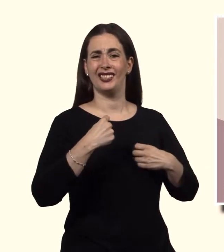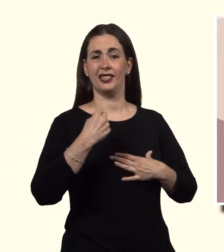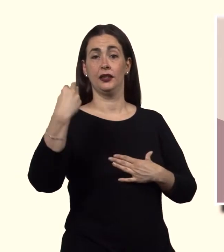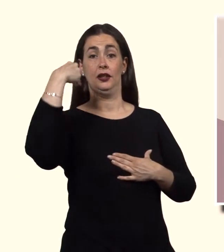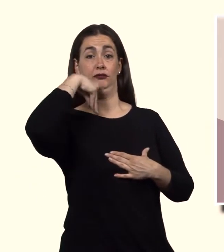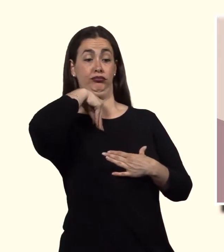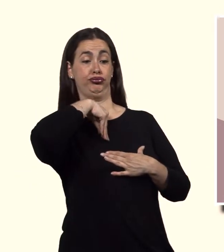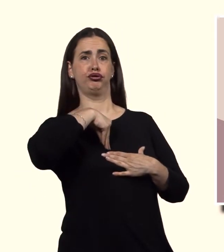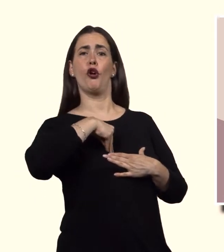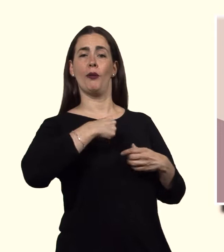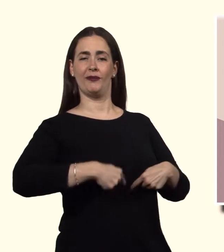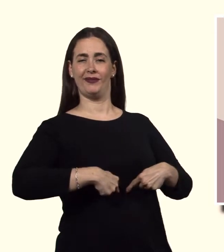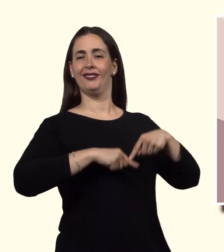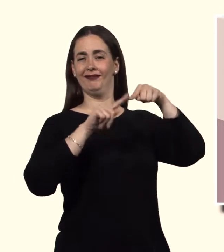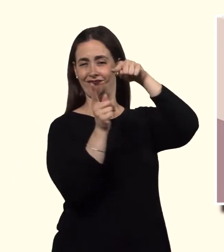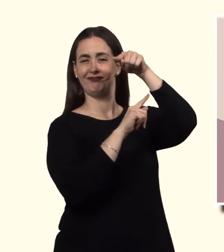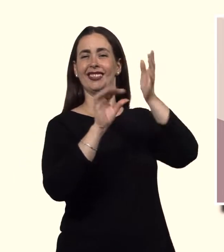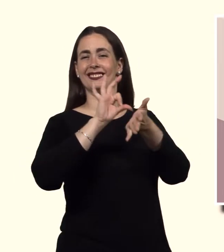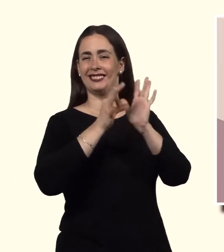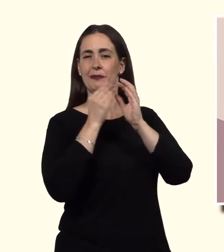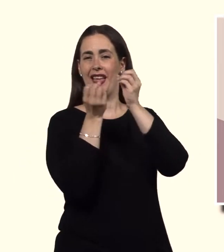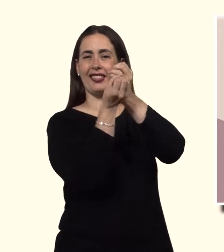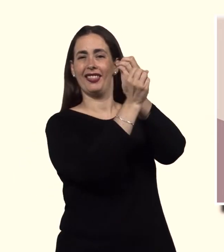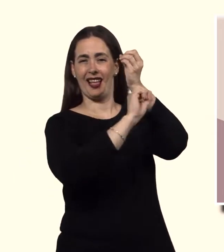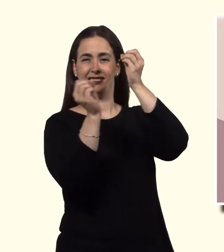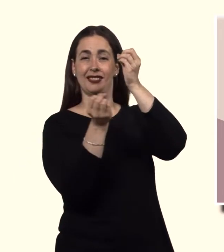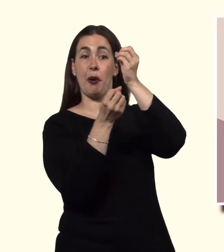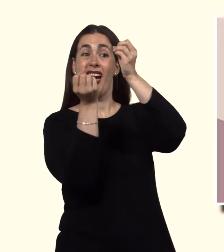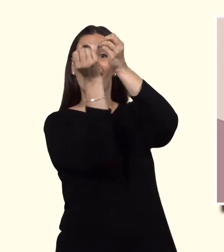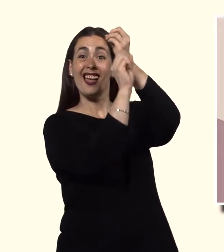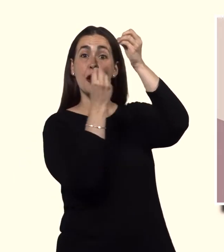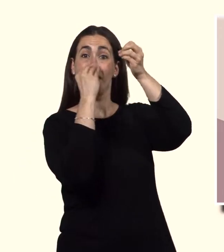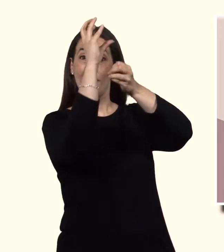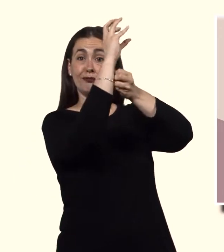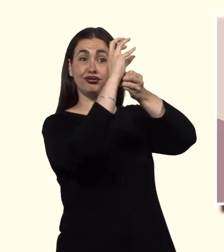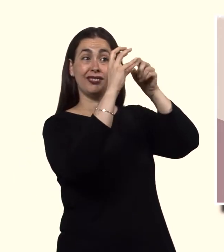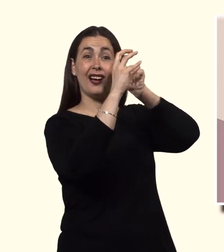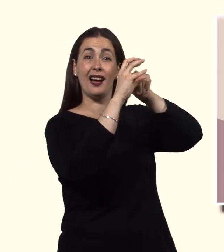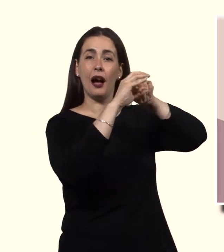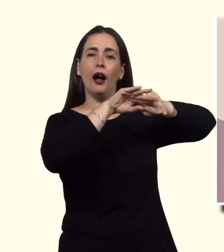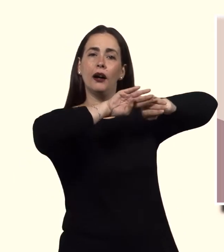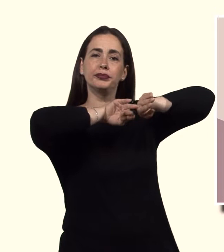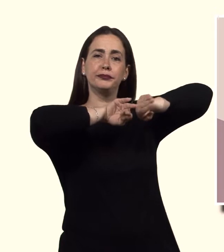Els nutrients s’incorporen al cos pel sistema digestiu, el qual discrimina entre el que pren